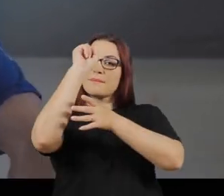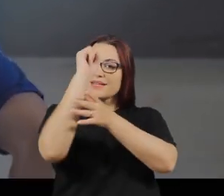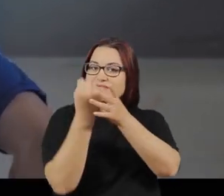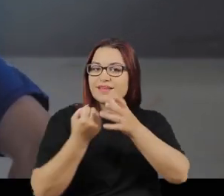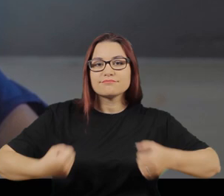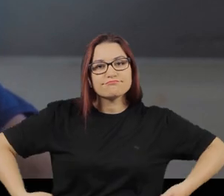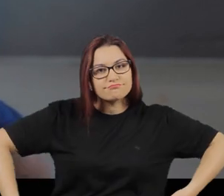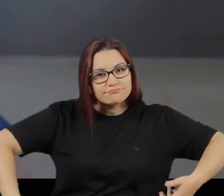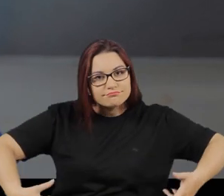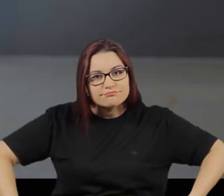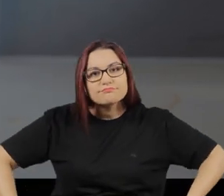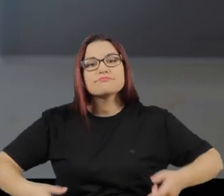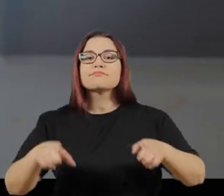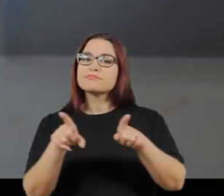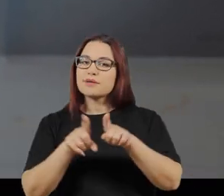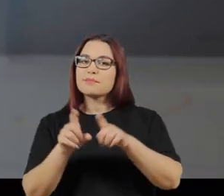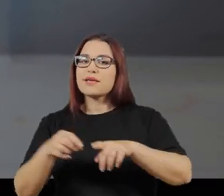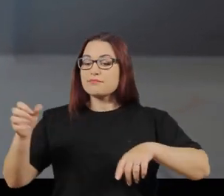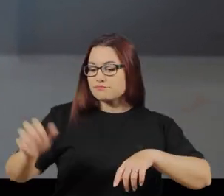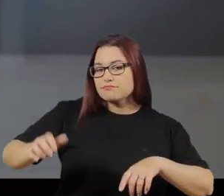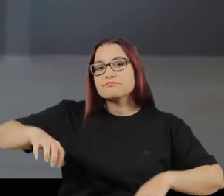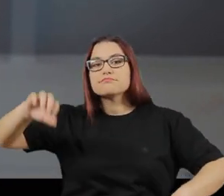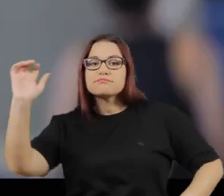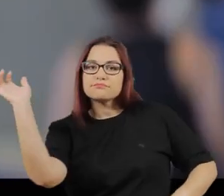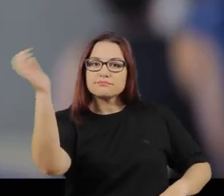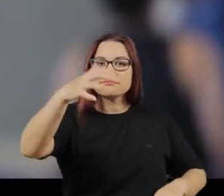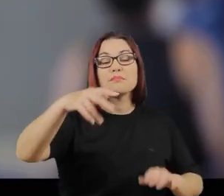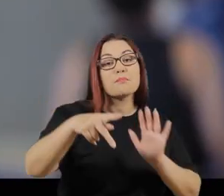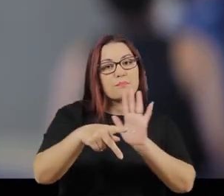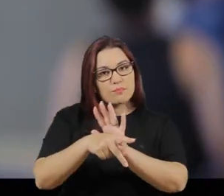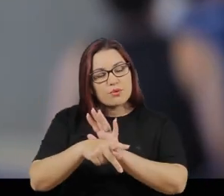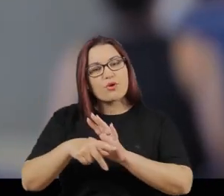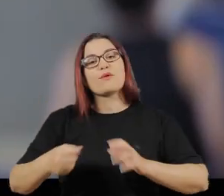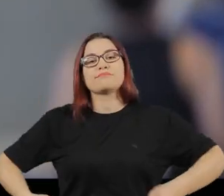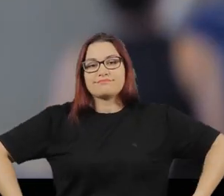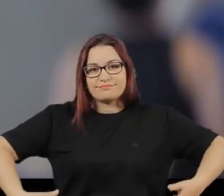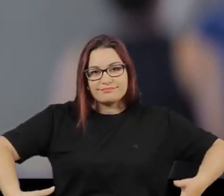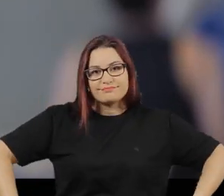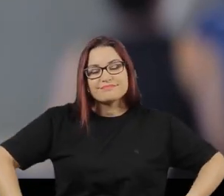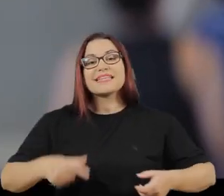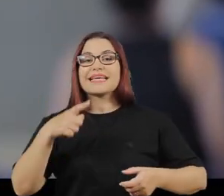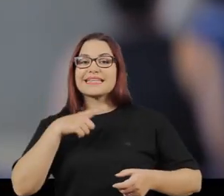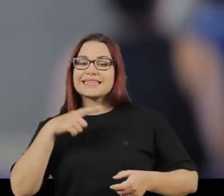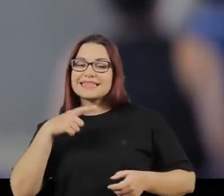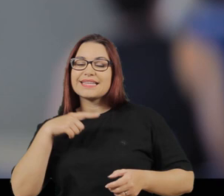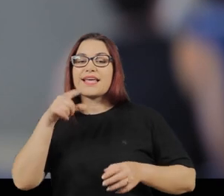Nós temos o programa Esporte Universitário e nesse ano, em 2019,